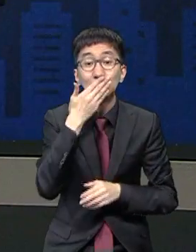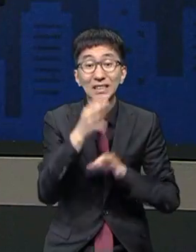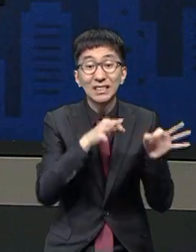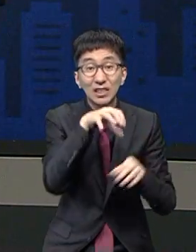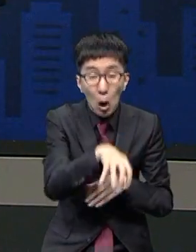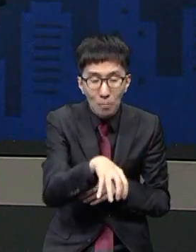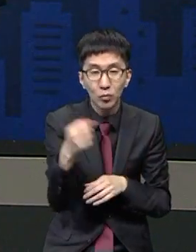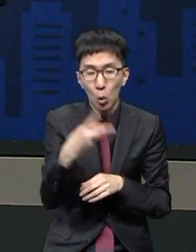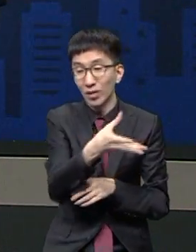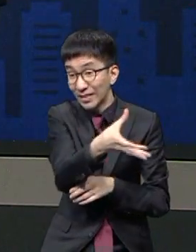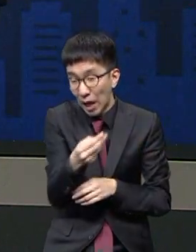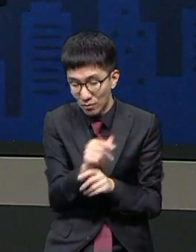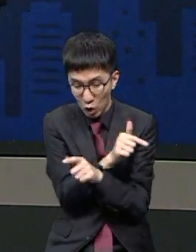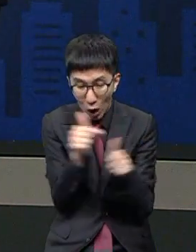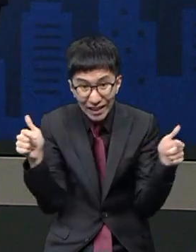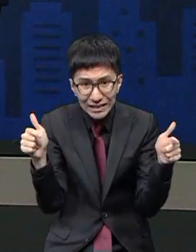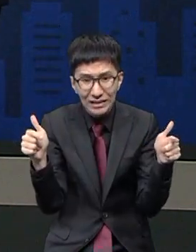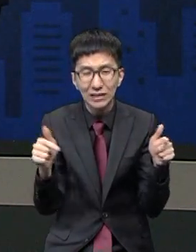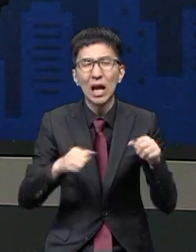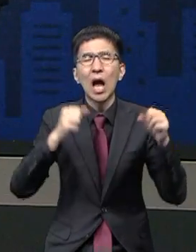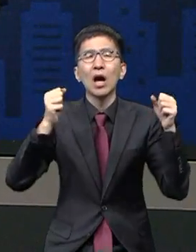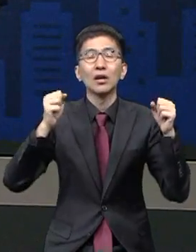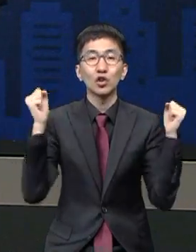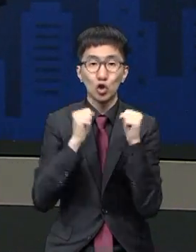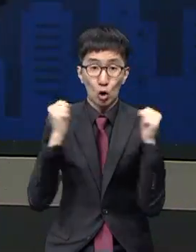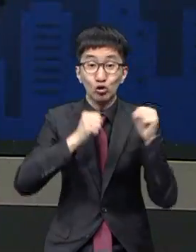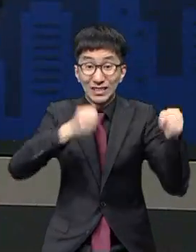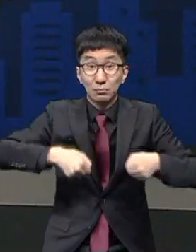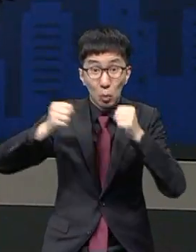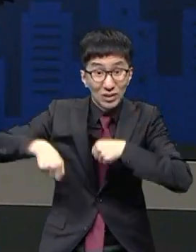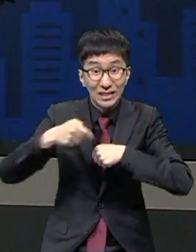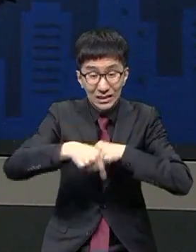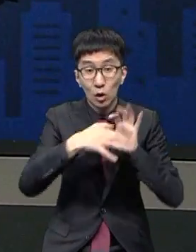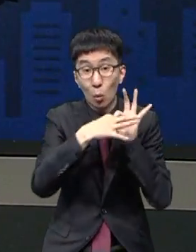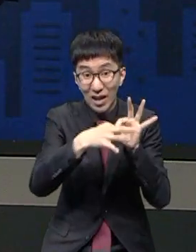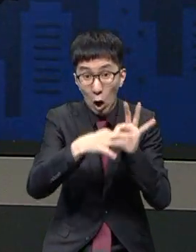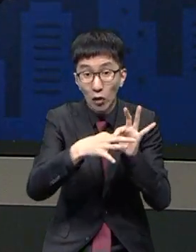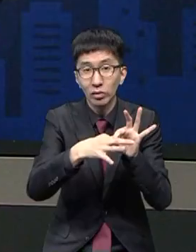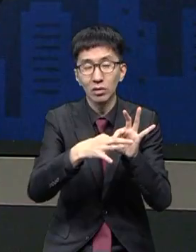겨울 스포츠 시설 부대업체 중에 소상공인 요건에 해당되면 300만 원을 받을 수